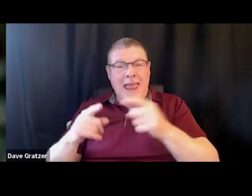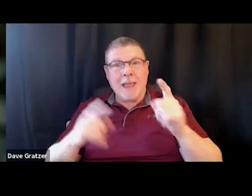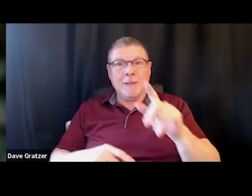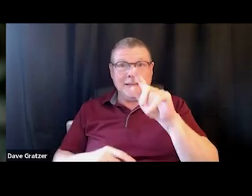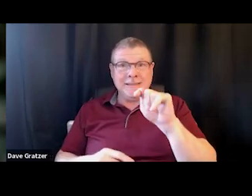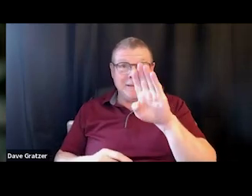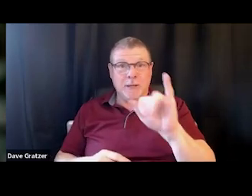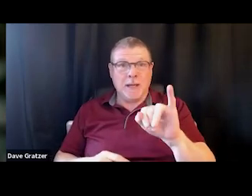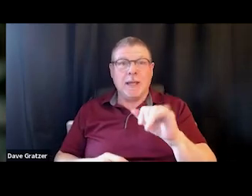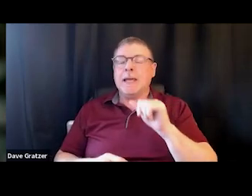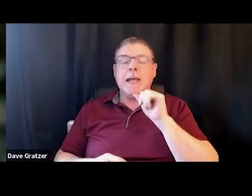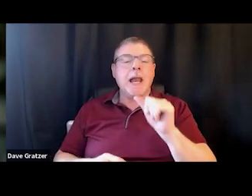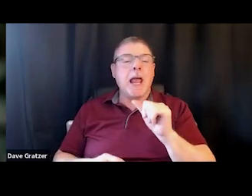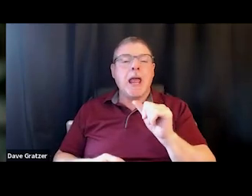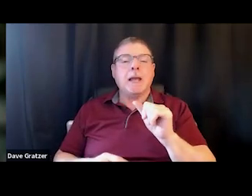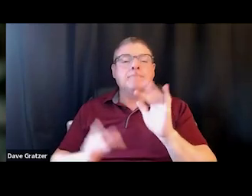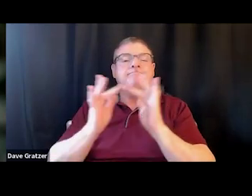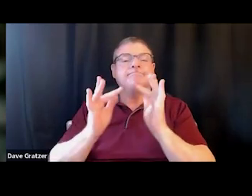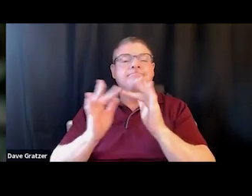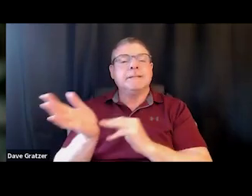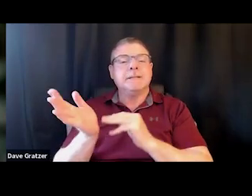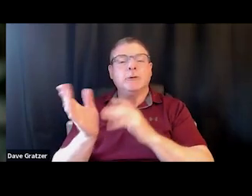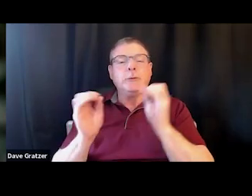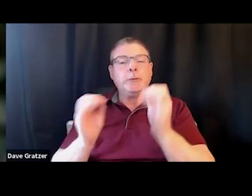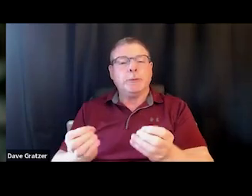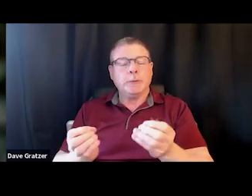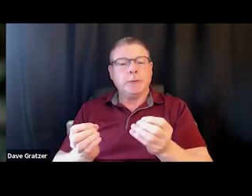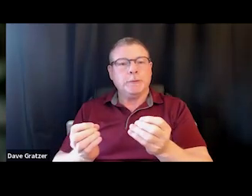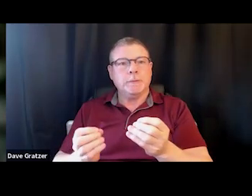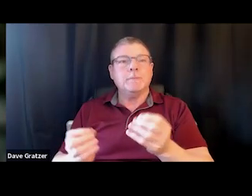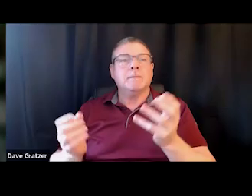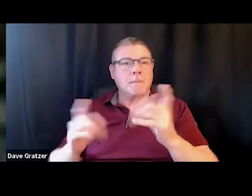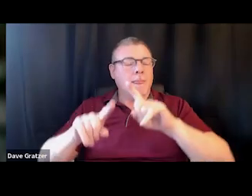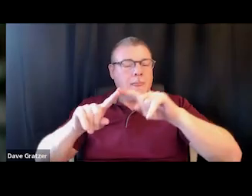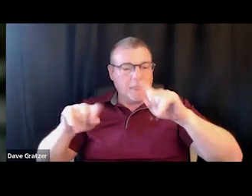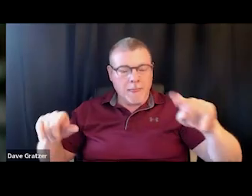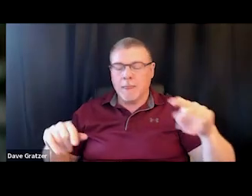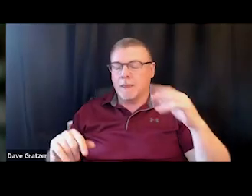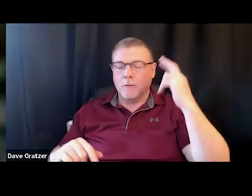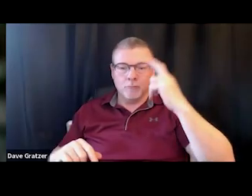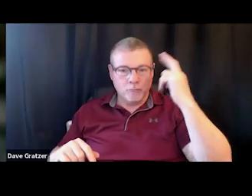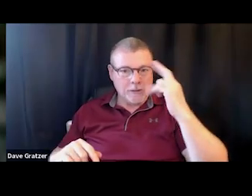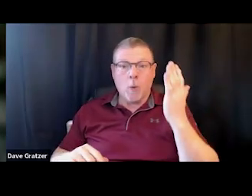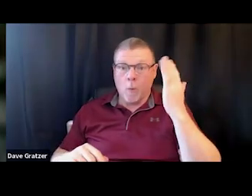no necesariamente buscaron atención médica cuando ocurrió la lesión cerebral. Hay una variedad de razones para eso. Nuevamente, hay algunas personas